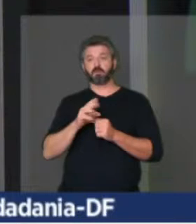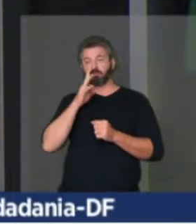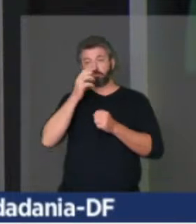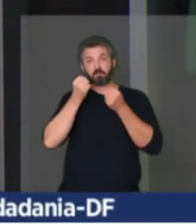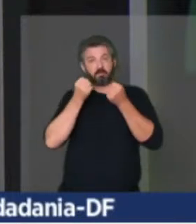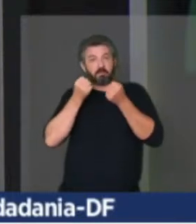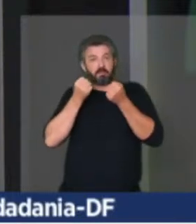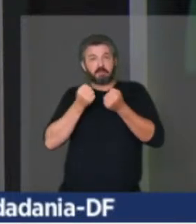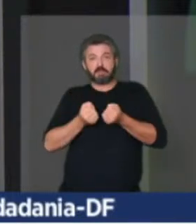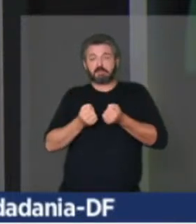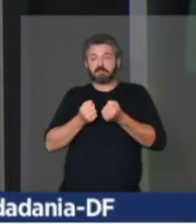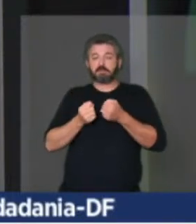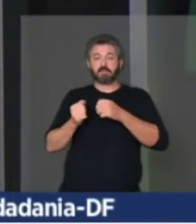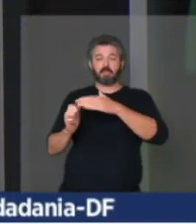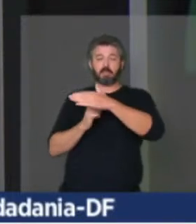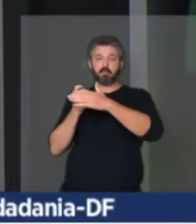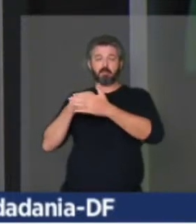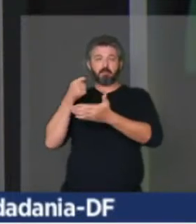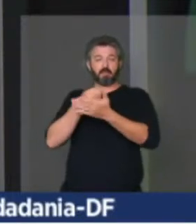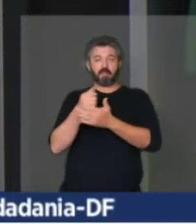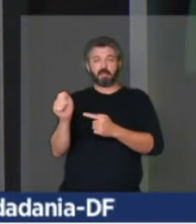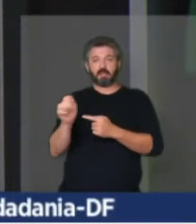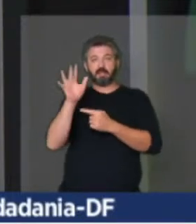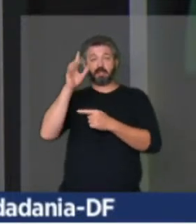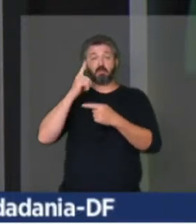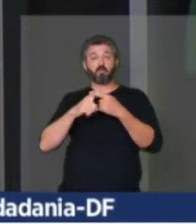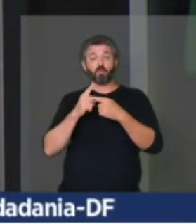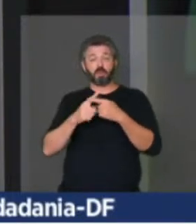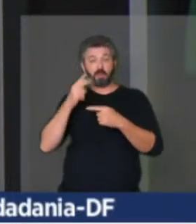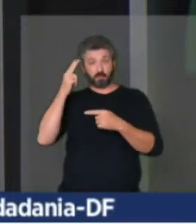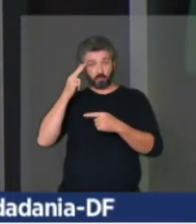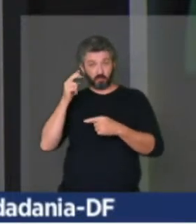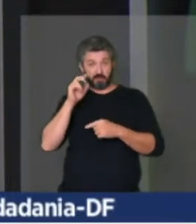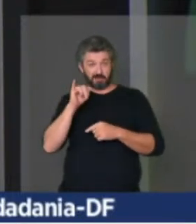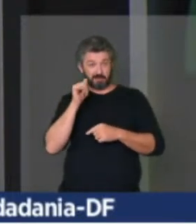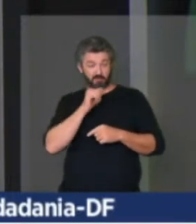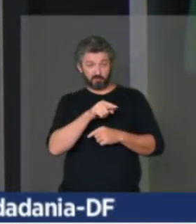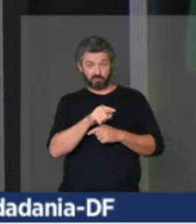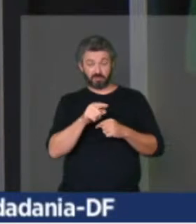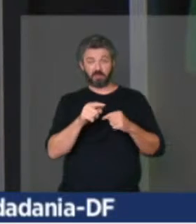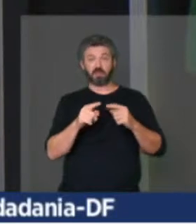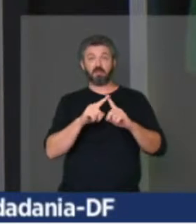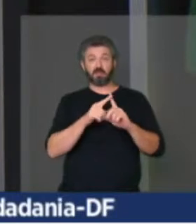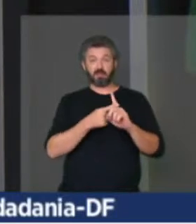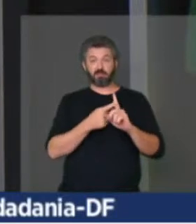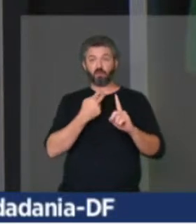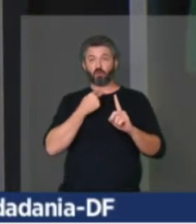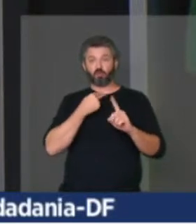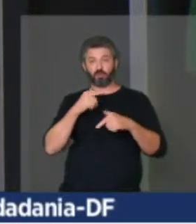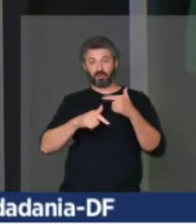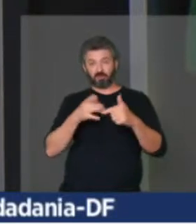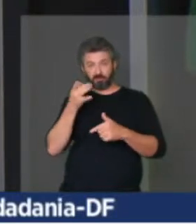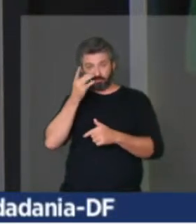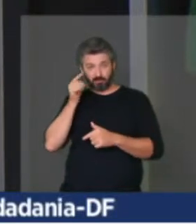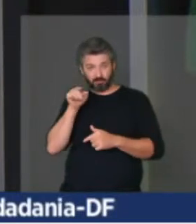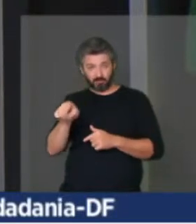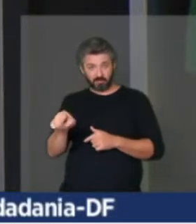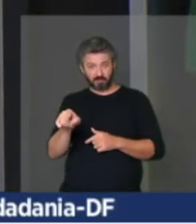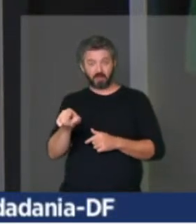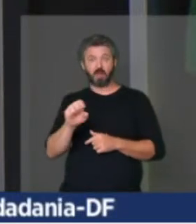EMPREGADAS GESTANTES NÃO POSSAM REALIZAR O TRABALHO DA FORMA REMOTA, TÊM QUE ARCAR COM O PAGAMENTO DOS SEUS SALÁRIOS DURANTE O PERÍODO